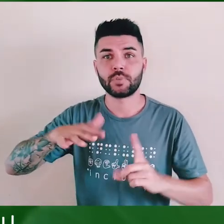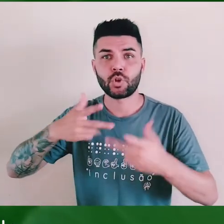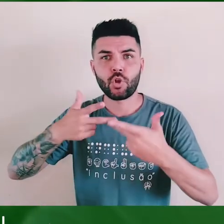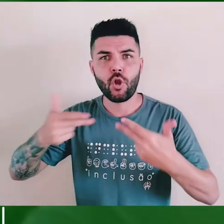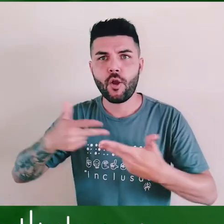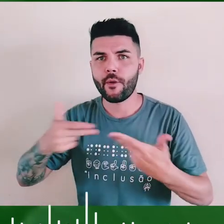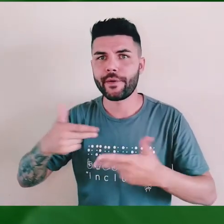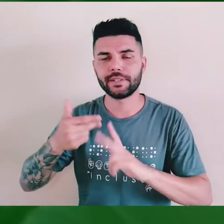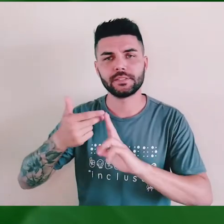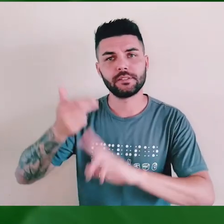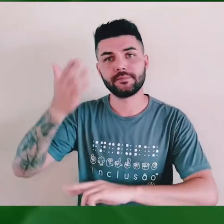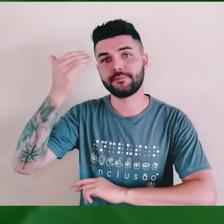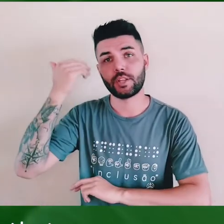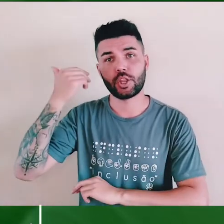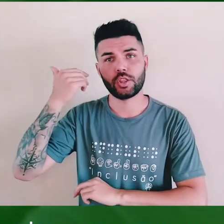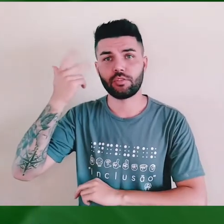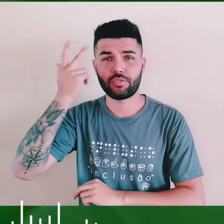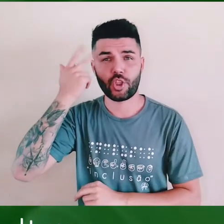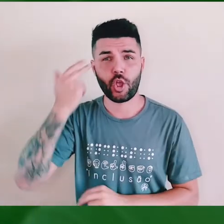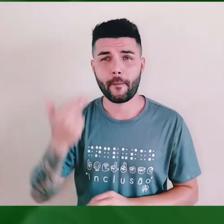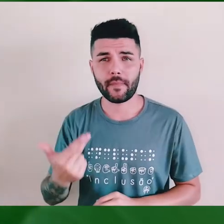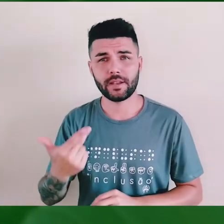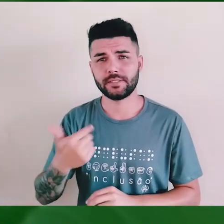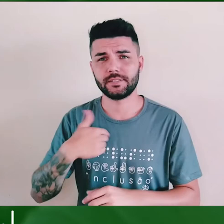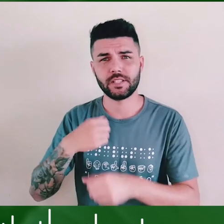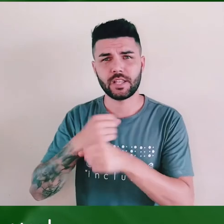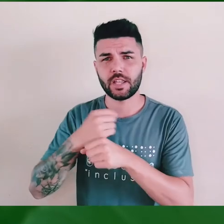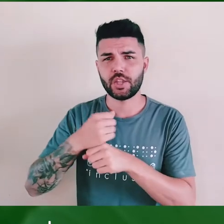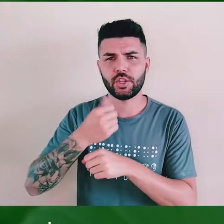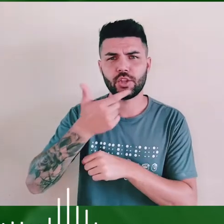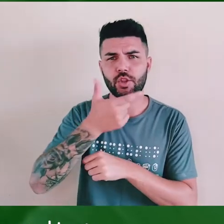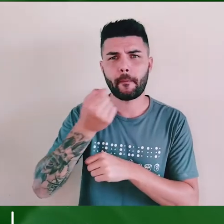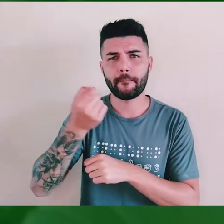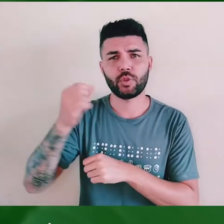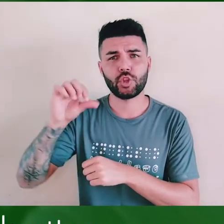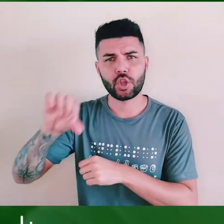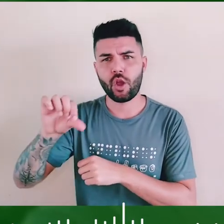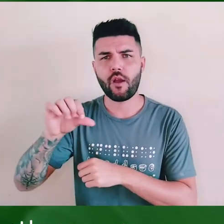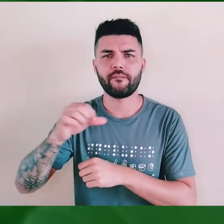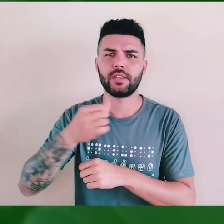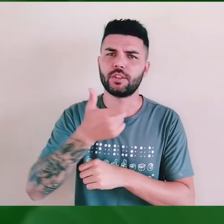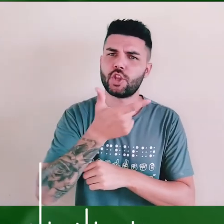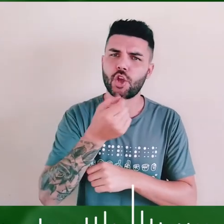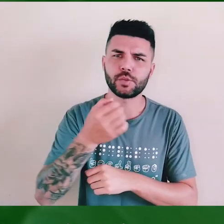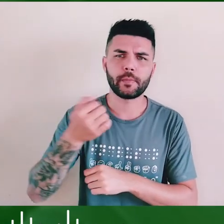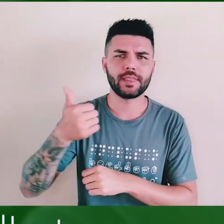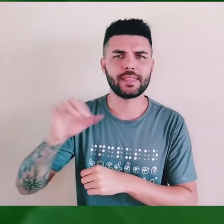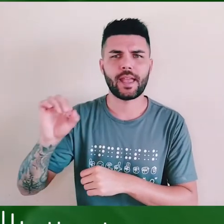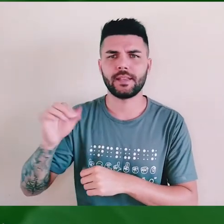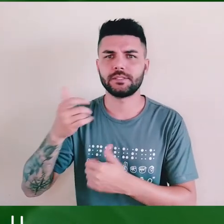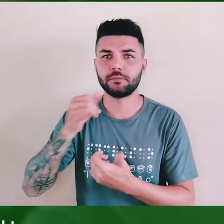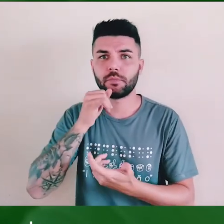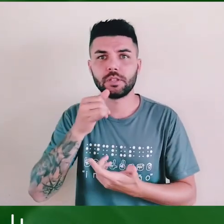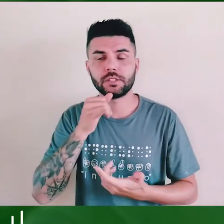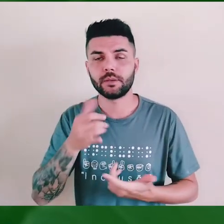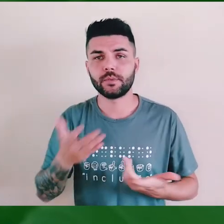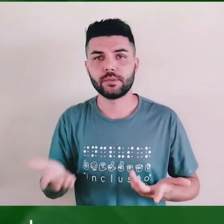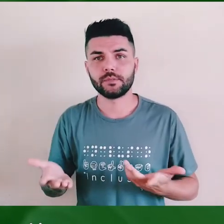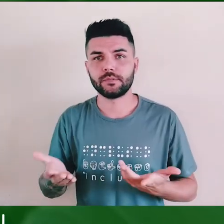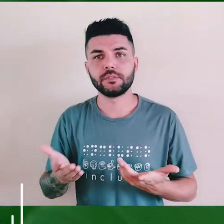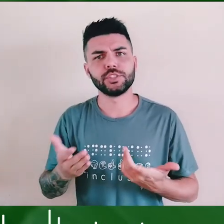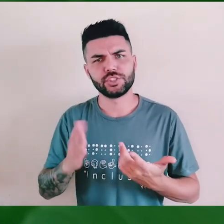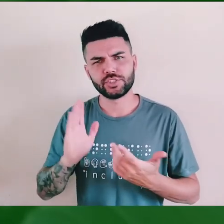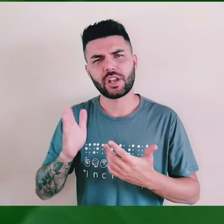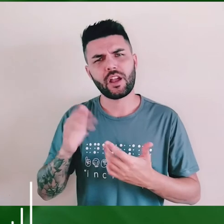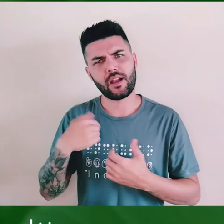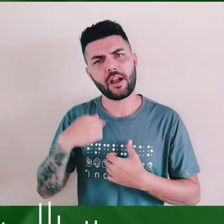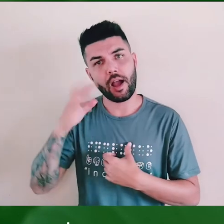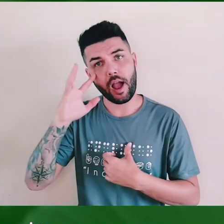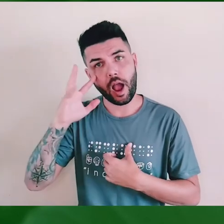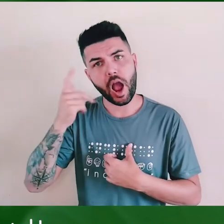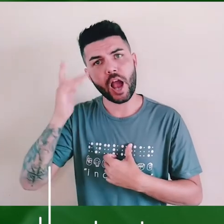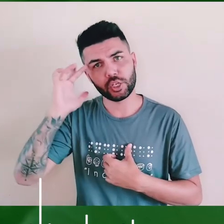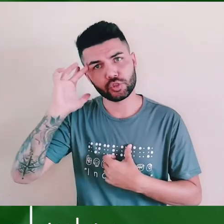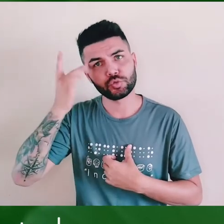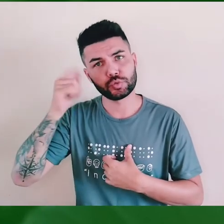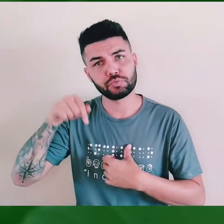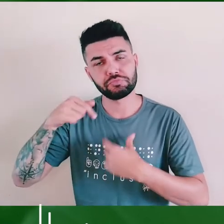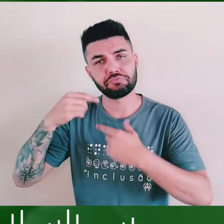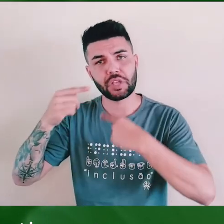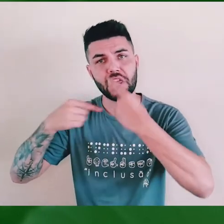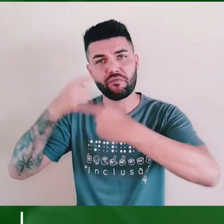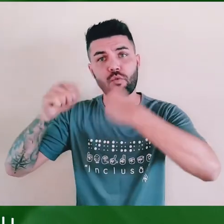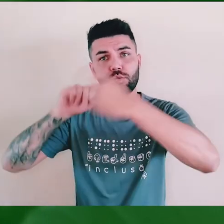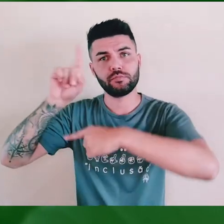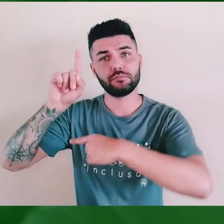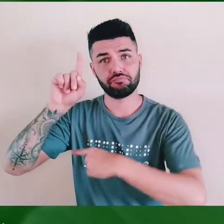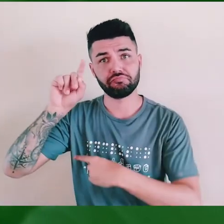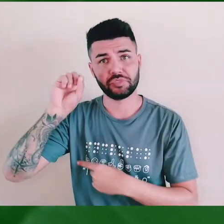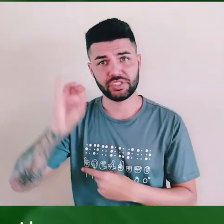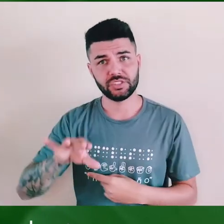2009-2010, e que hoje são completamente abomináveis, eu acho que a gente evoluiu muito. Por exemplo,